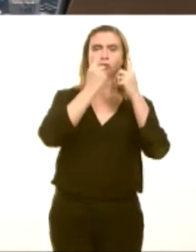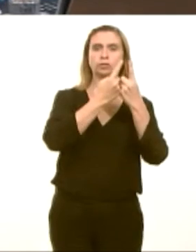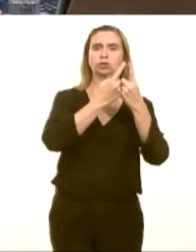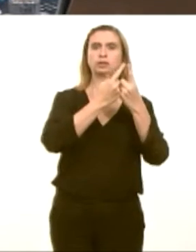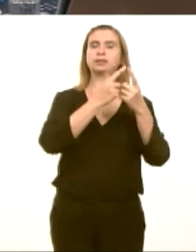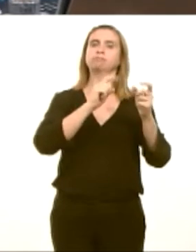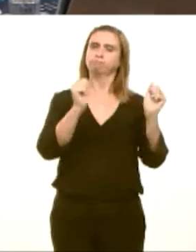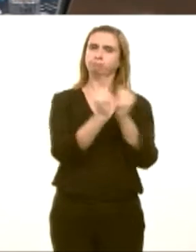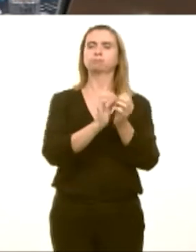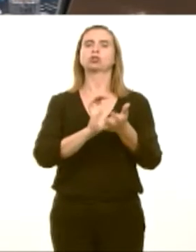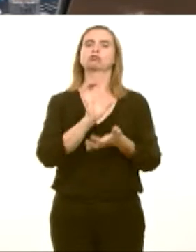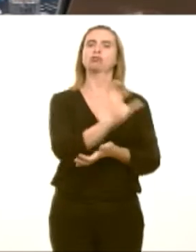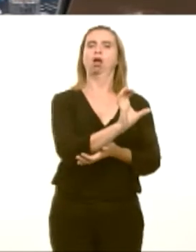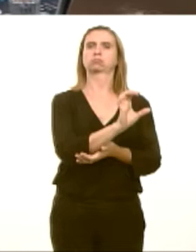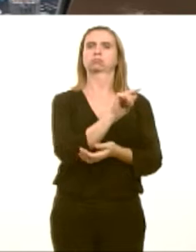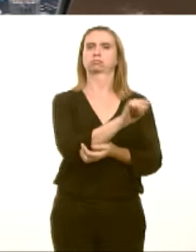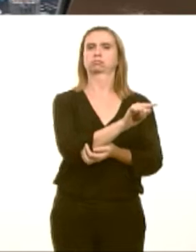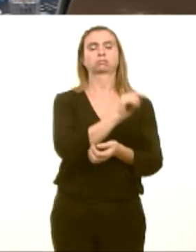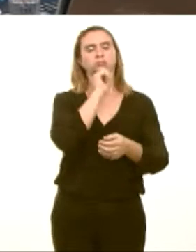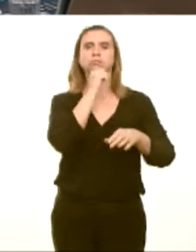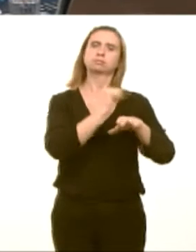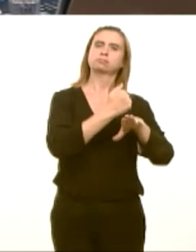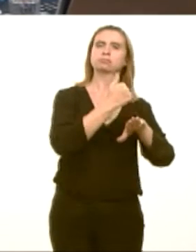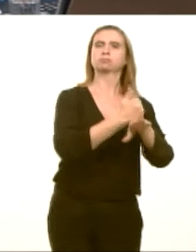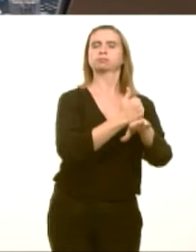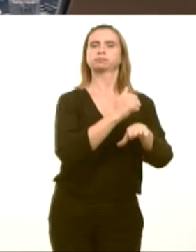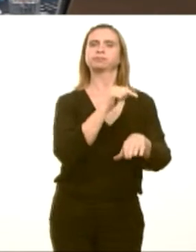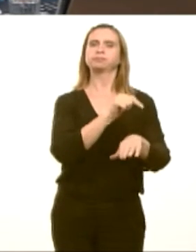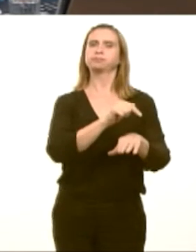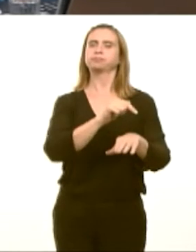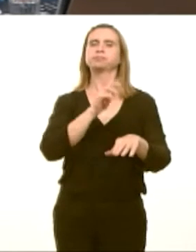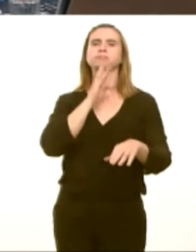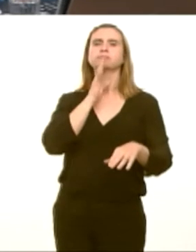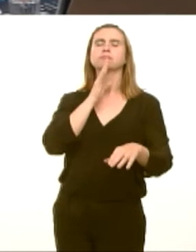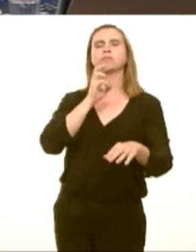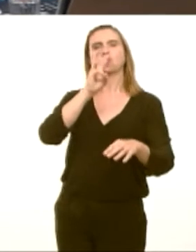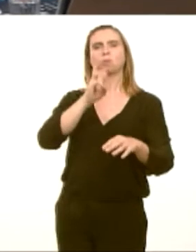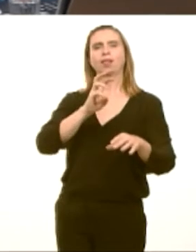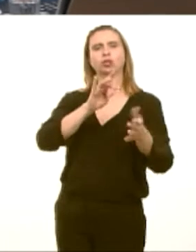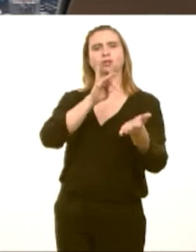Cymraeg Genedlaethol, ac maeír gwaith yna yn dal i barhau gyda nhw aín swyddogion ni.